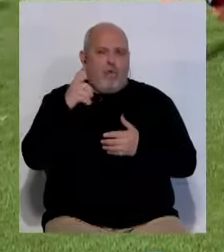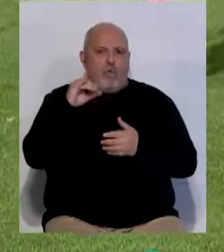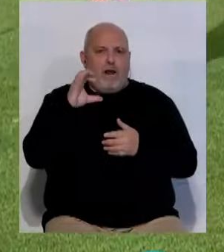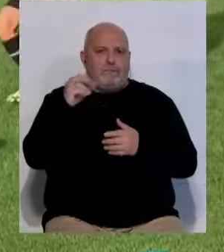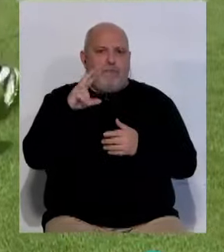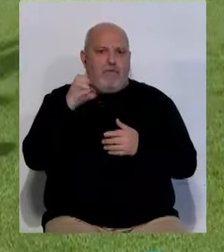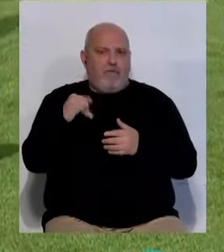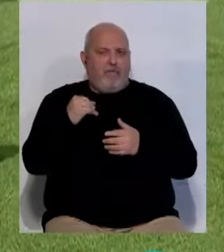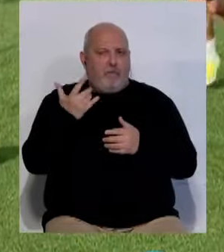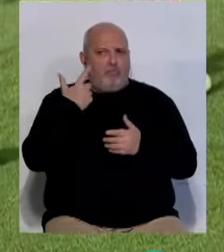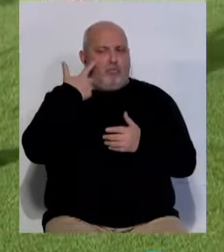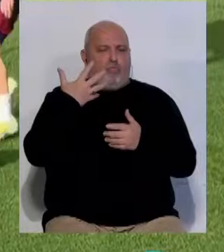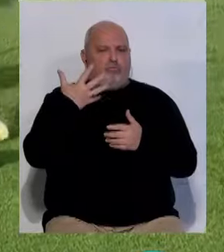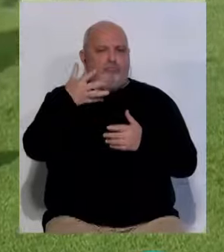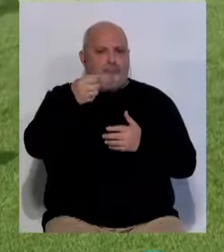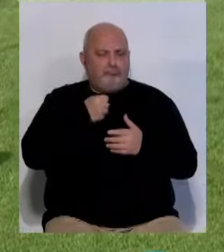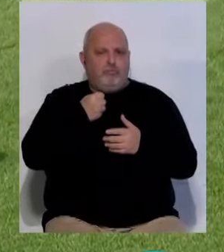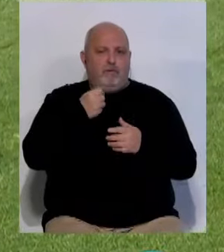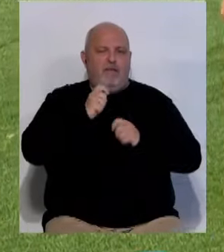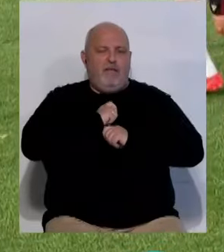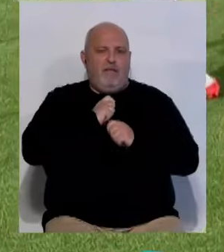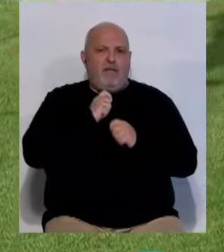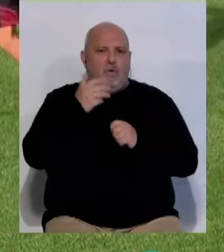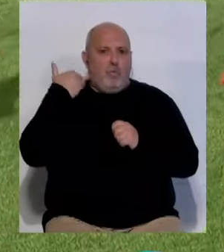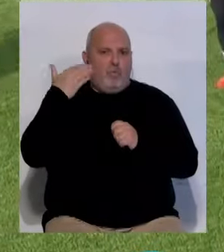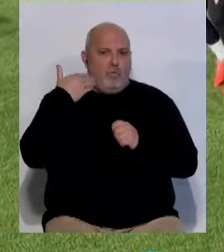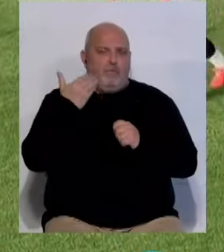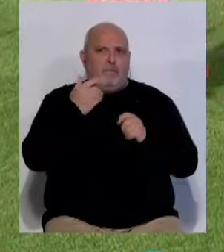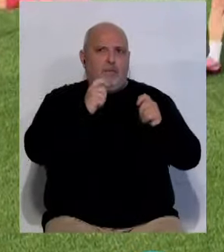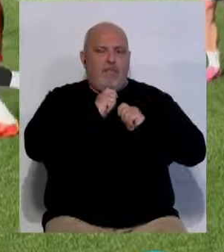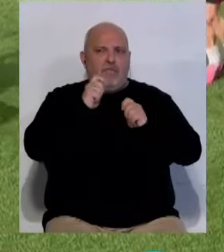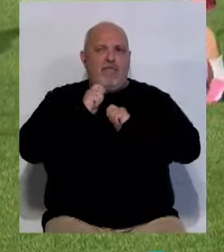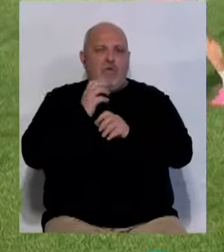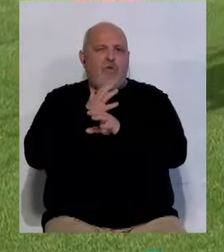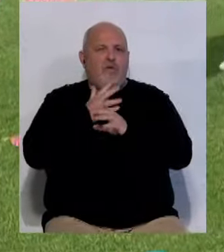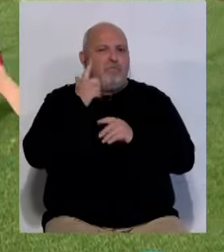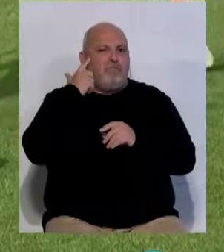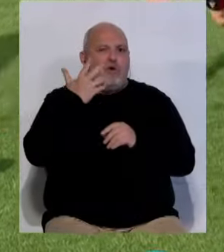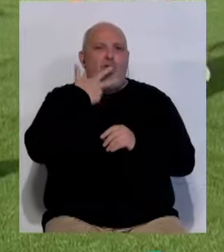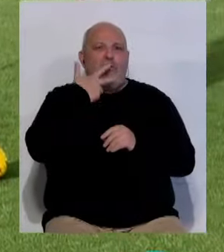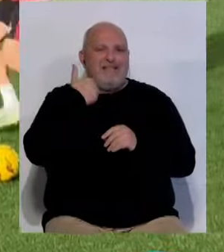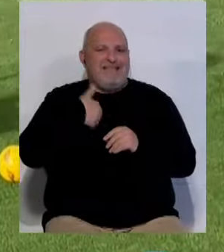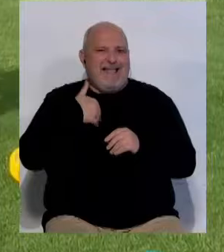que era que era un futbolista que nos que nos d una garantía de de lucha y de Gol inmediata eh